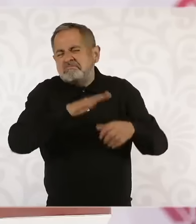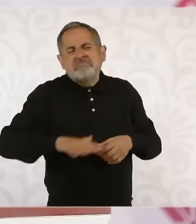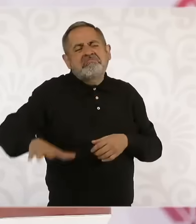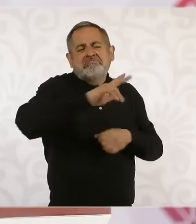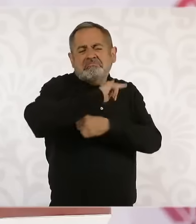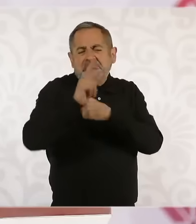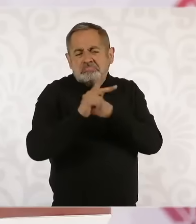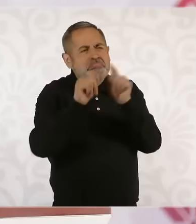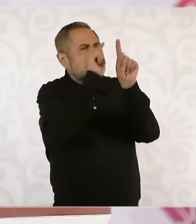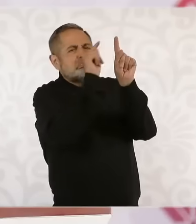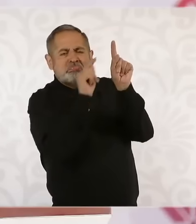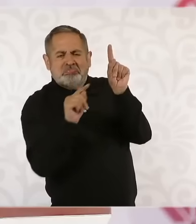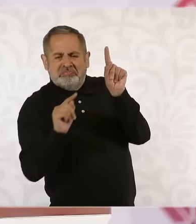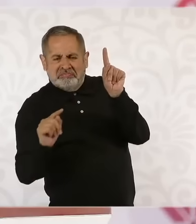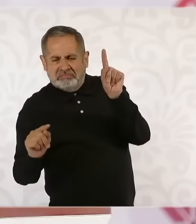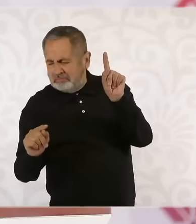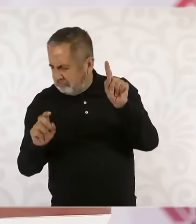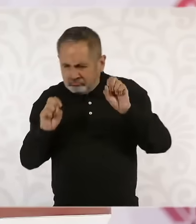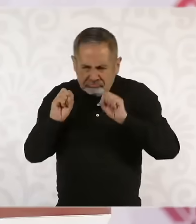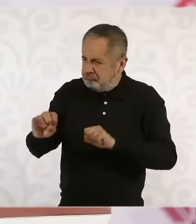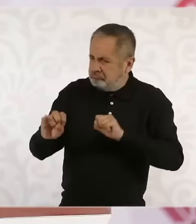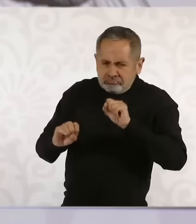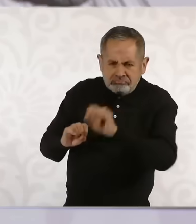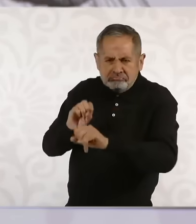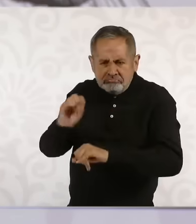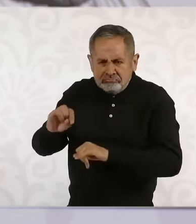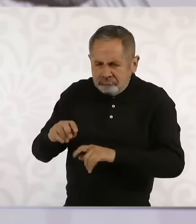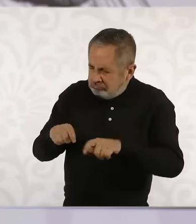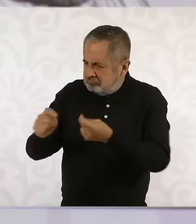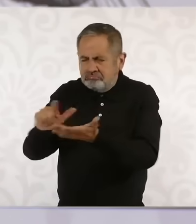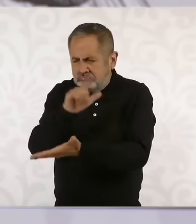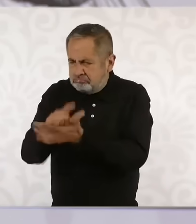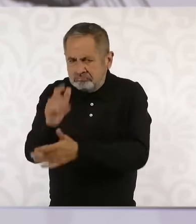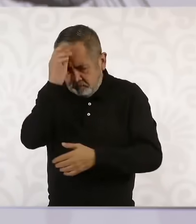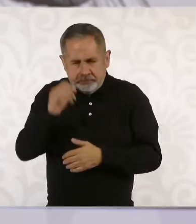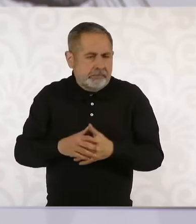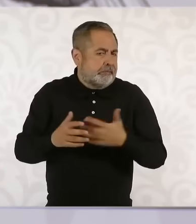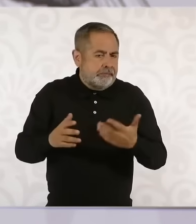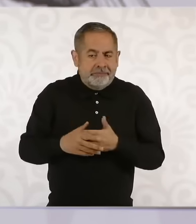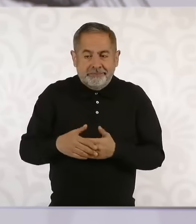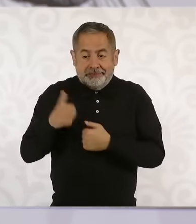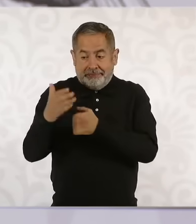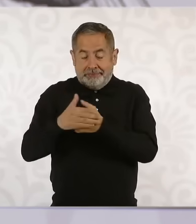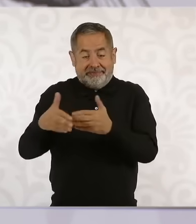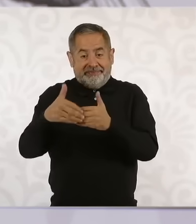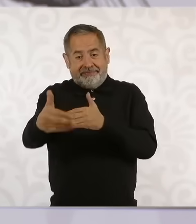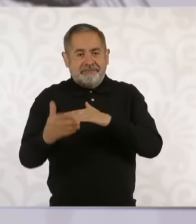Entonces, pues continuarán las mesas de trabajo para quitar cualquier duda que haya al respecto,